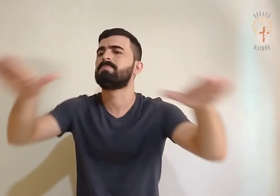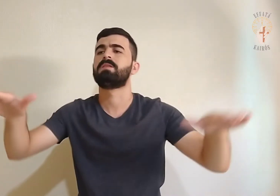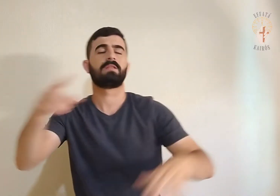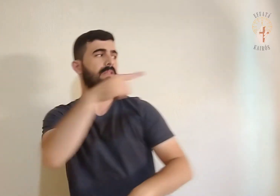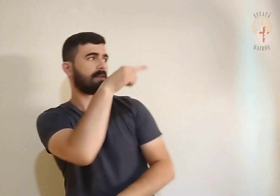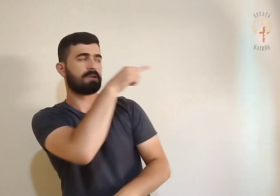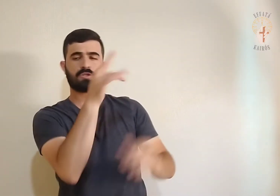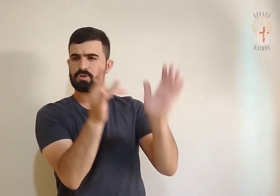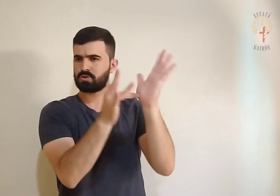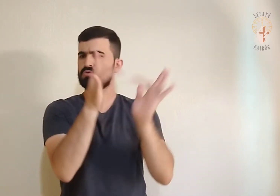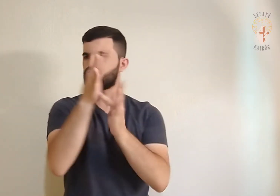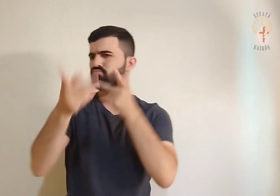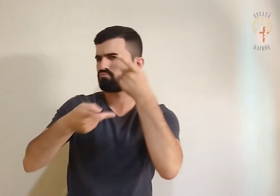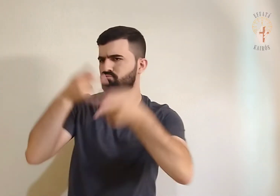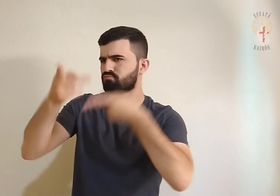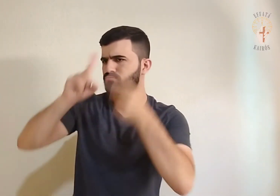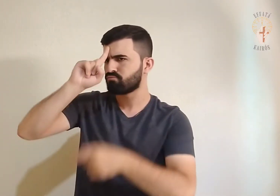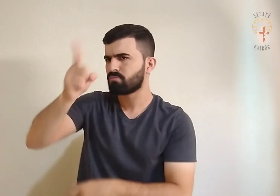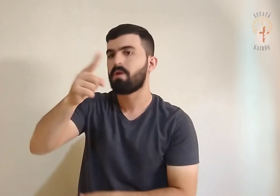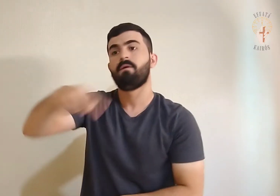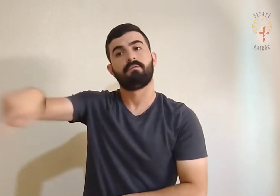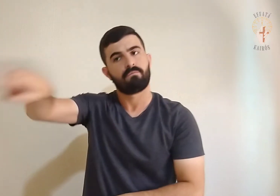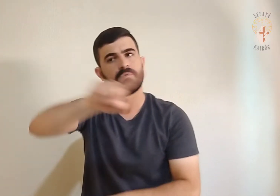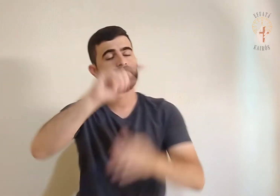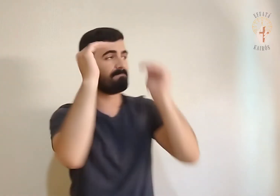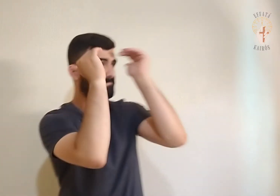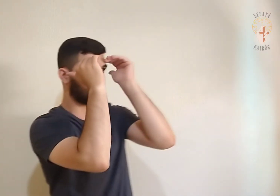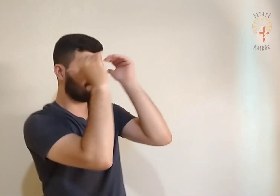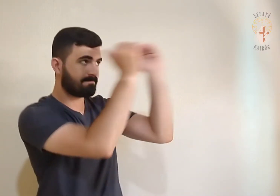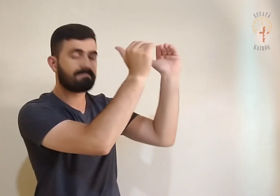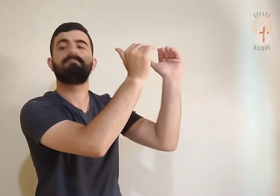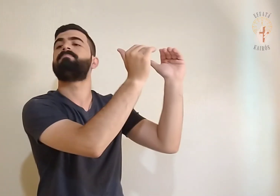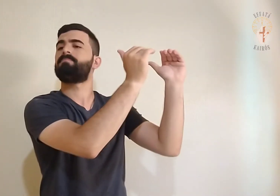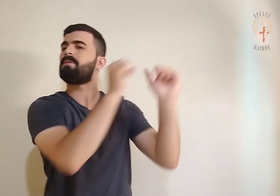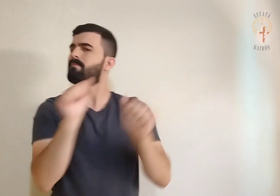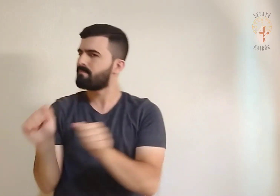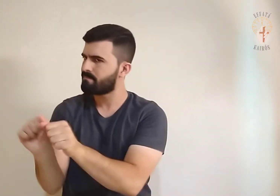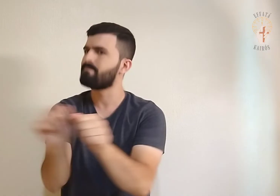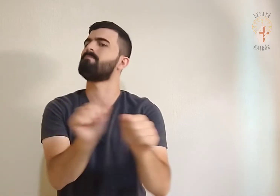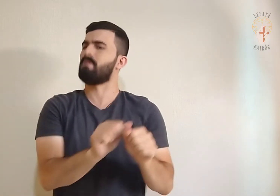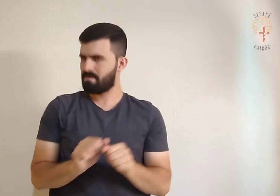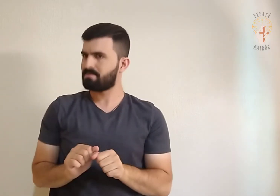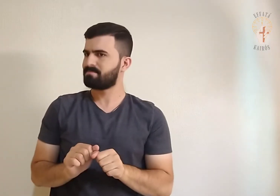aos que estavam servindo: “Fazei o que ele vos disser”.